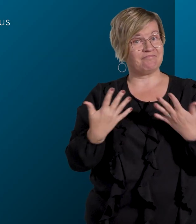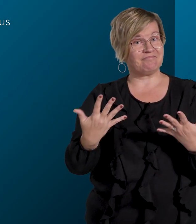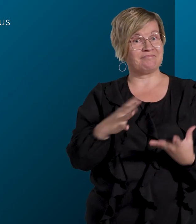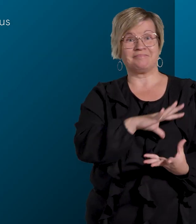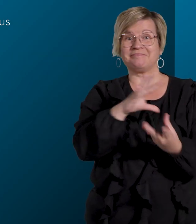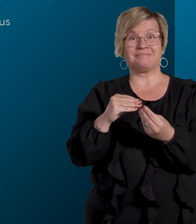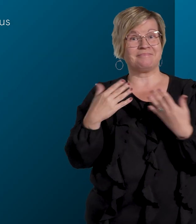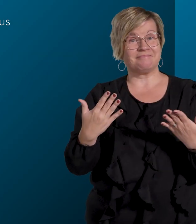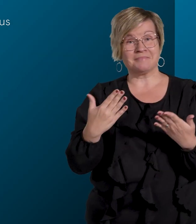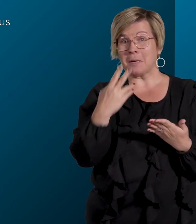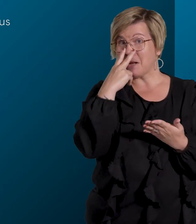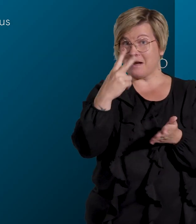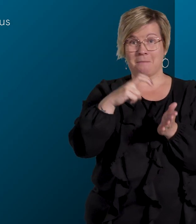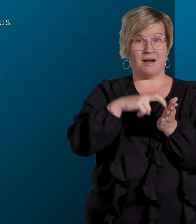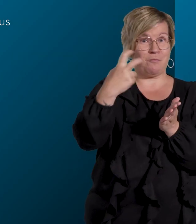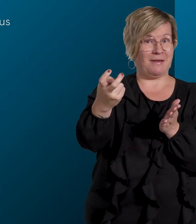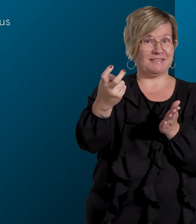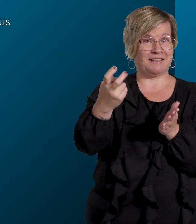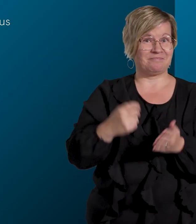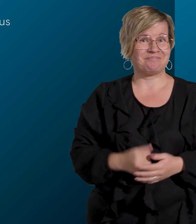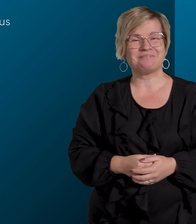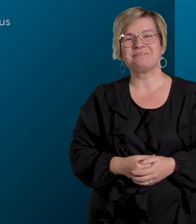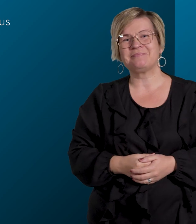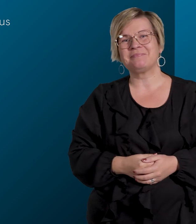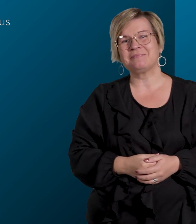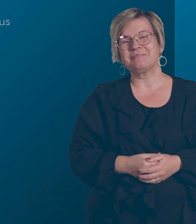Tässä olivat tämän viikon uutiset. Palaamme asiaan taas kahden viikon kuluttua.